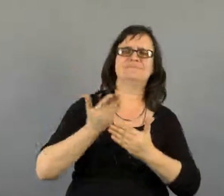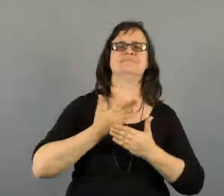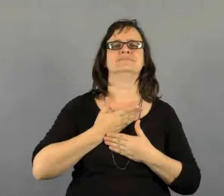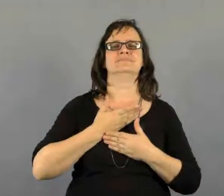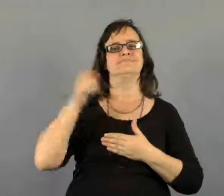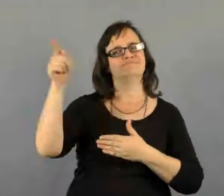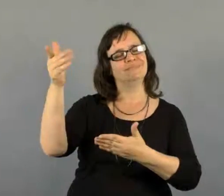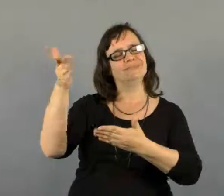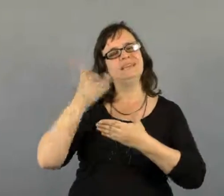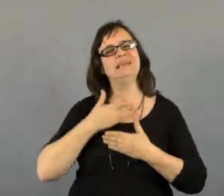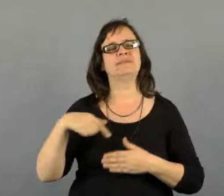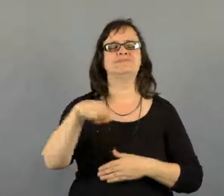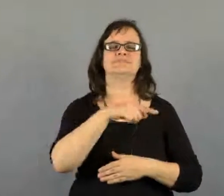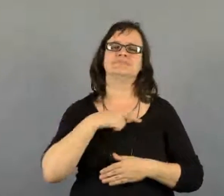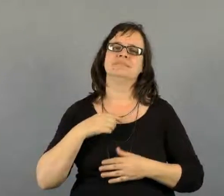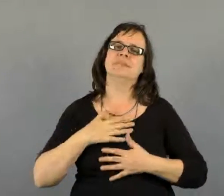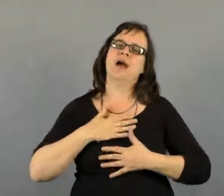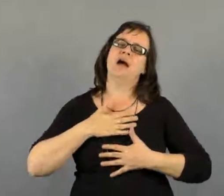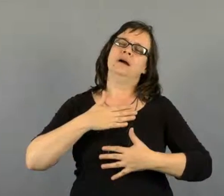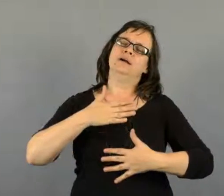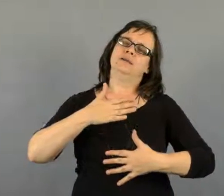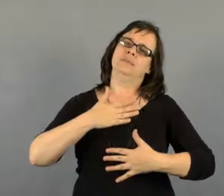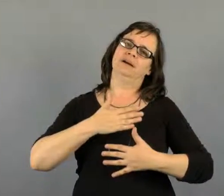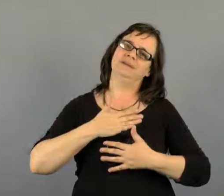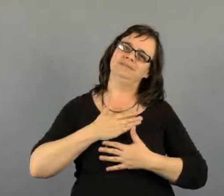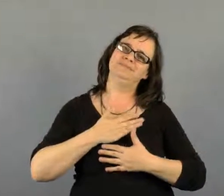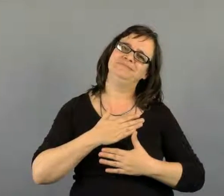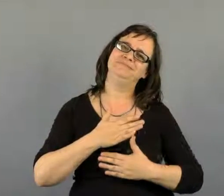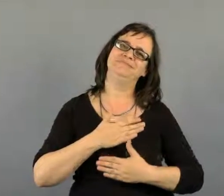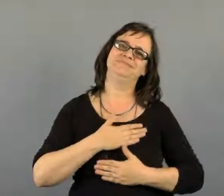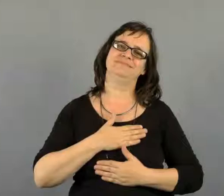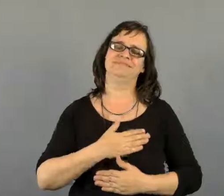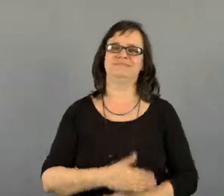Ich gebe euch wieder freies Atmen